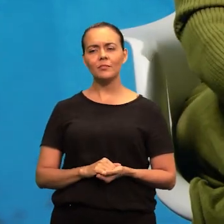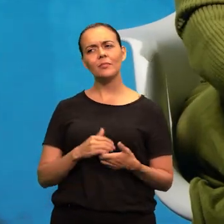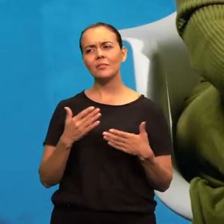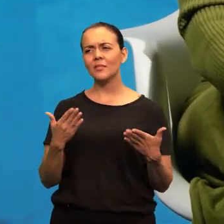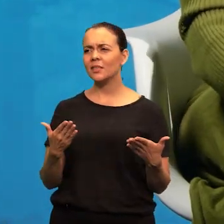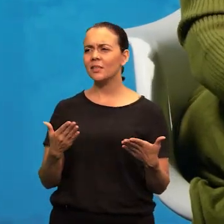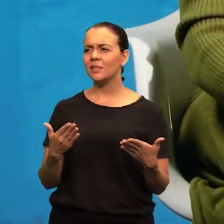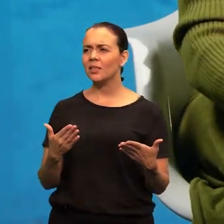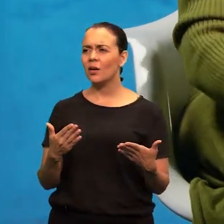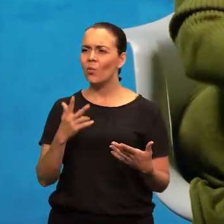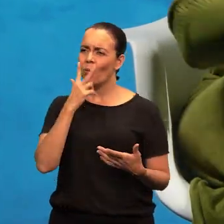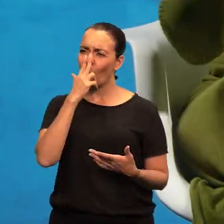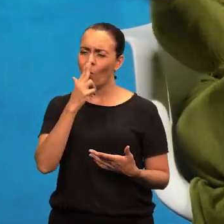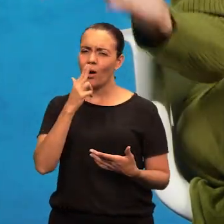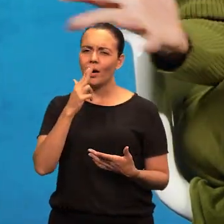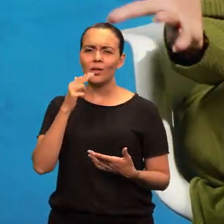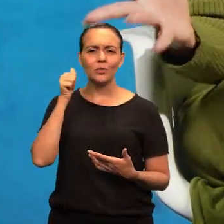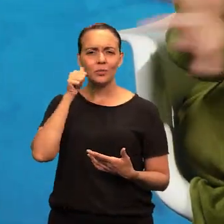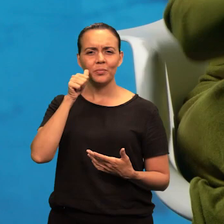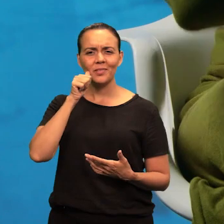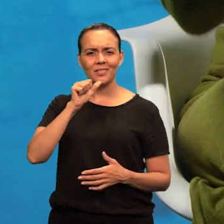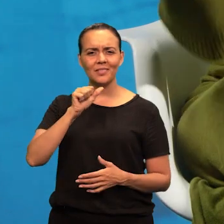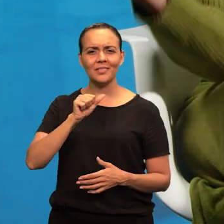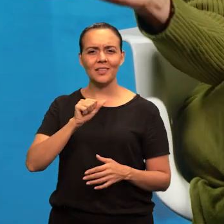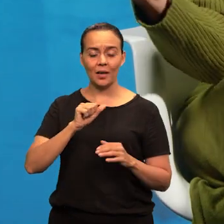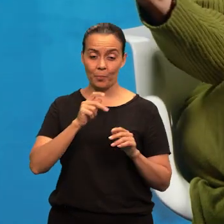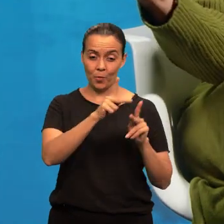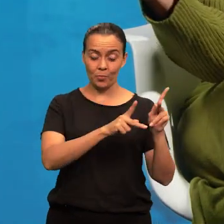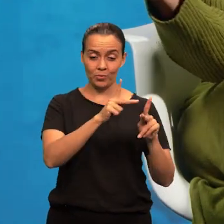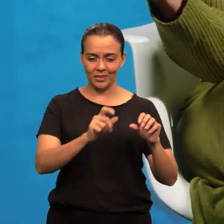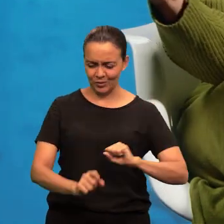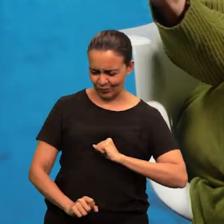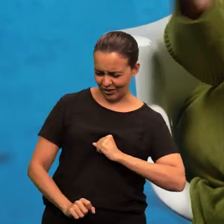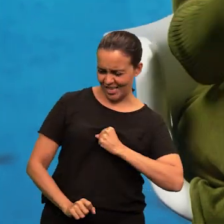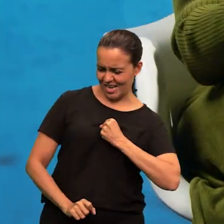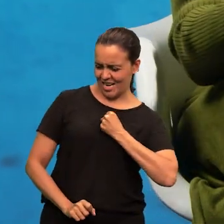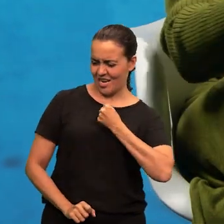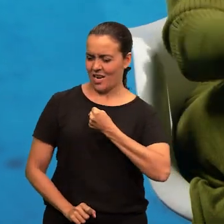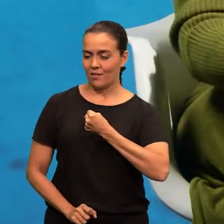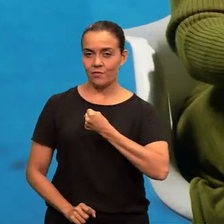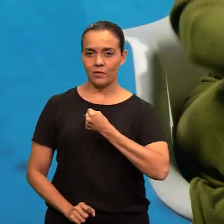talvez seja por isso que ficaram com tanta raiva da Djamila, quando a Djamila veio com o conceito de lugar de fala,